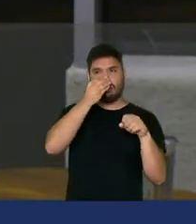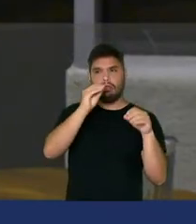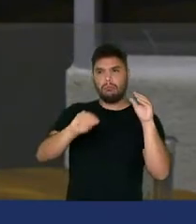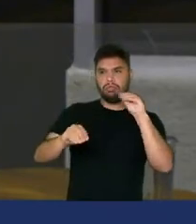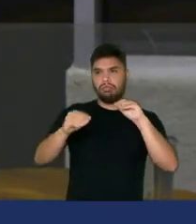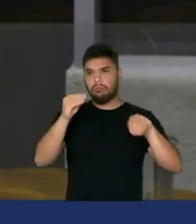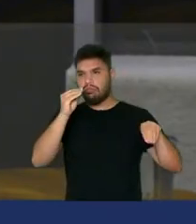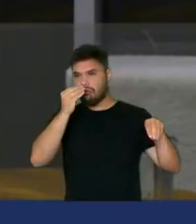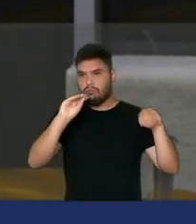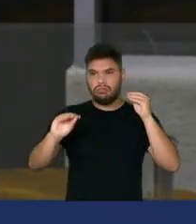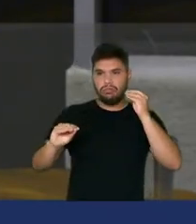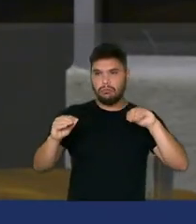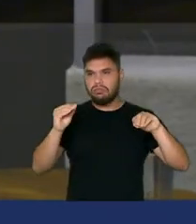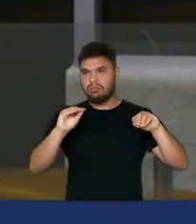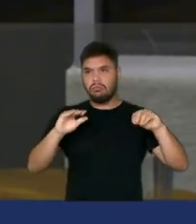QUE ESTÃO NO TOPO DO ARBÍTRIO, E ACHAM QUE PODEM